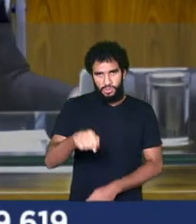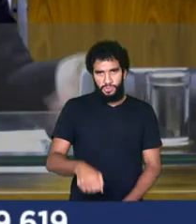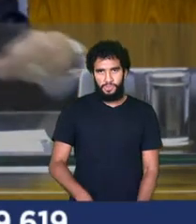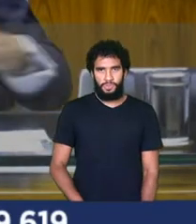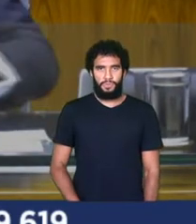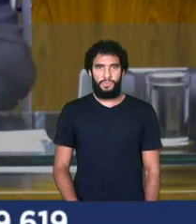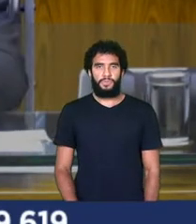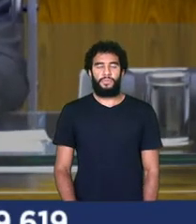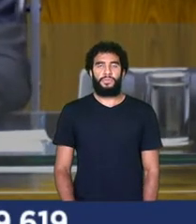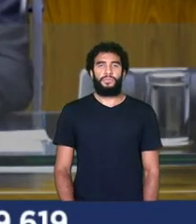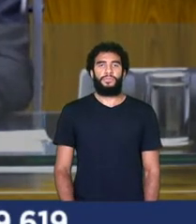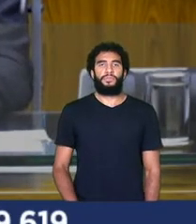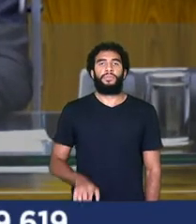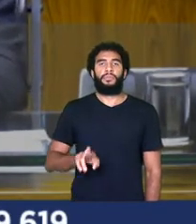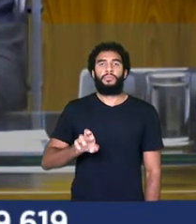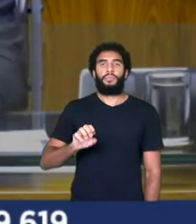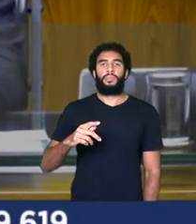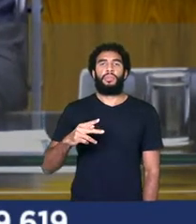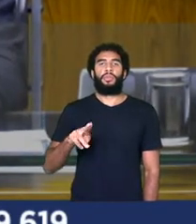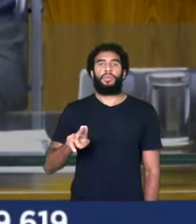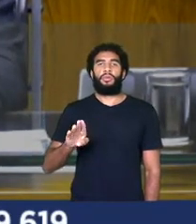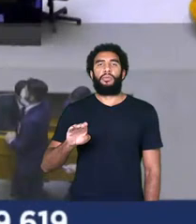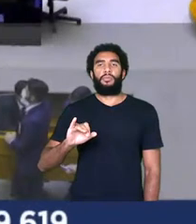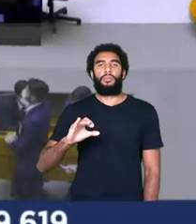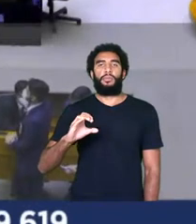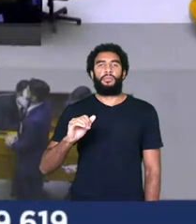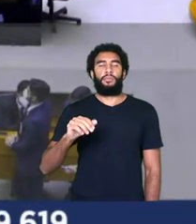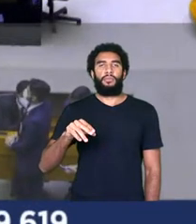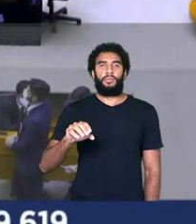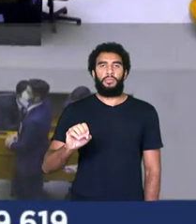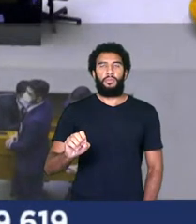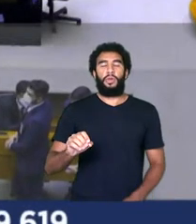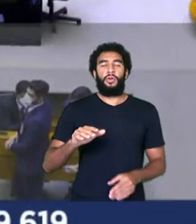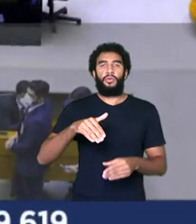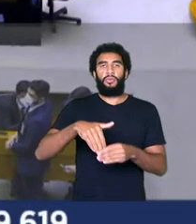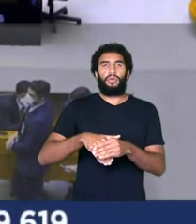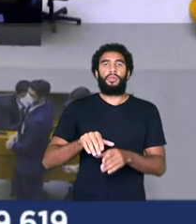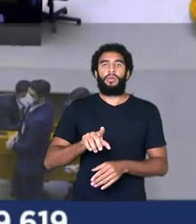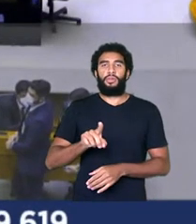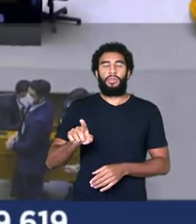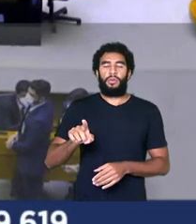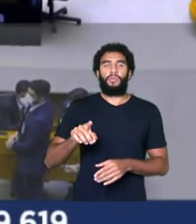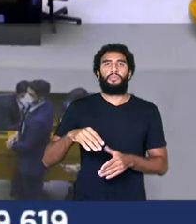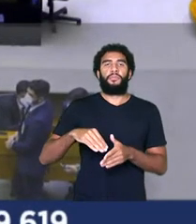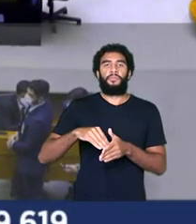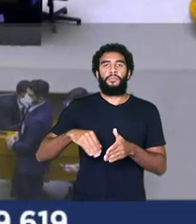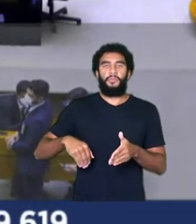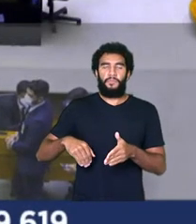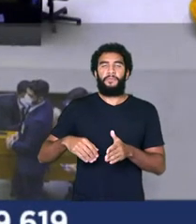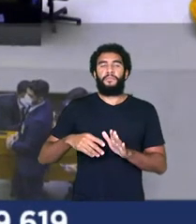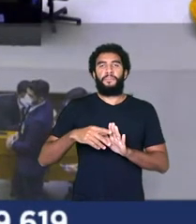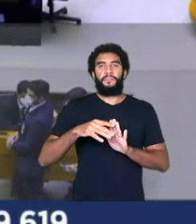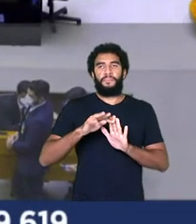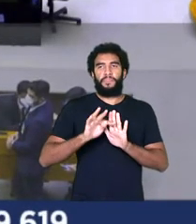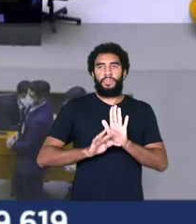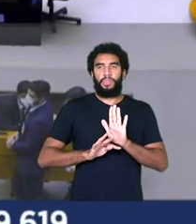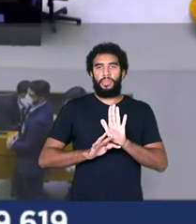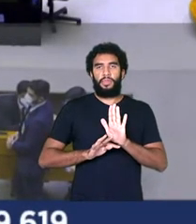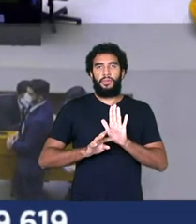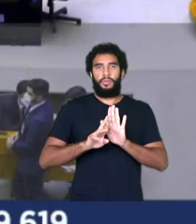SIM. [PRESIDENTE]: REPUBLICANOS, SENHOR PRESIDENTE. -- [PRESIDENTE]: REPUBLICANOS. -- [DEPUTADO]: SENHOR PRESIDENTE, O REPUBLICANOS VOTA NÃO, PELA SUPRESSÃO DO